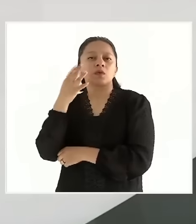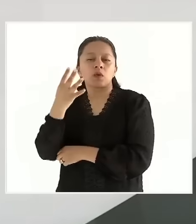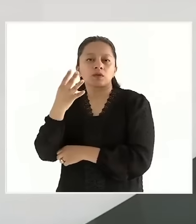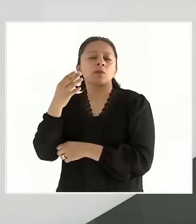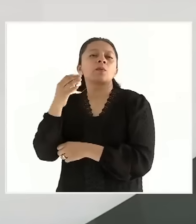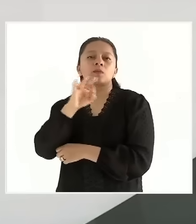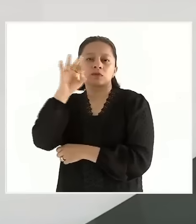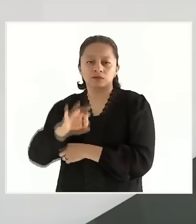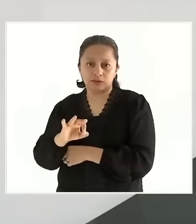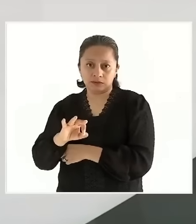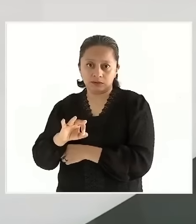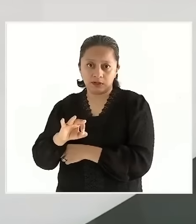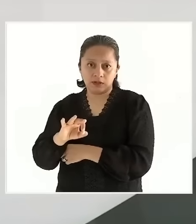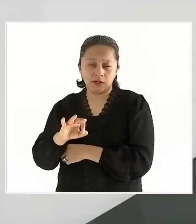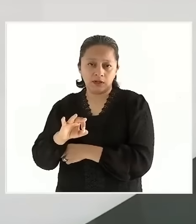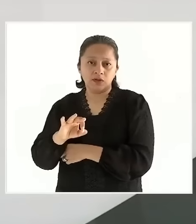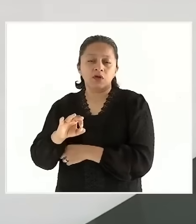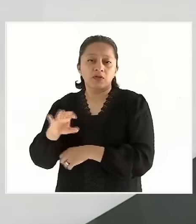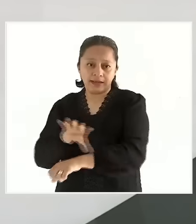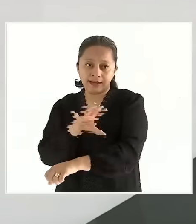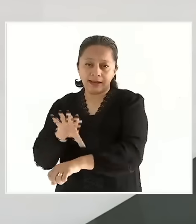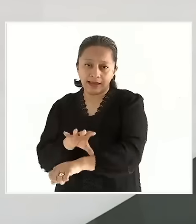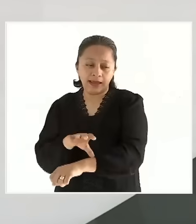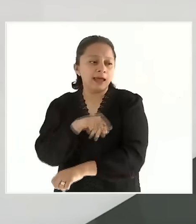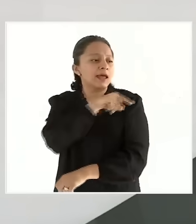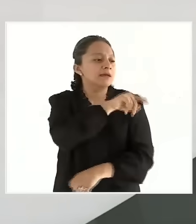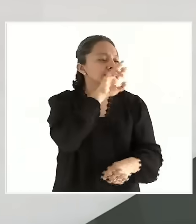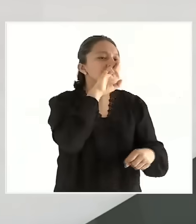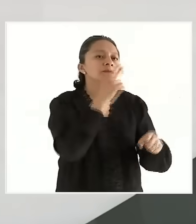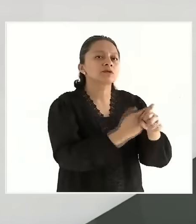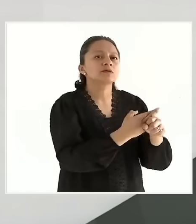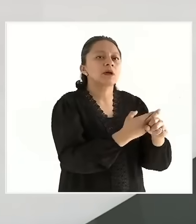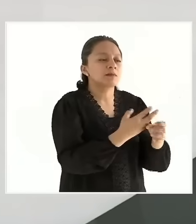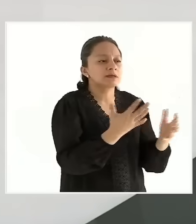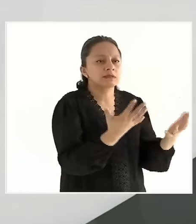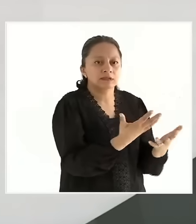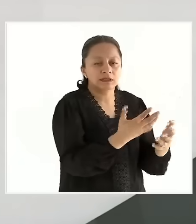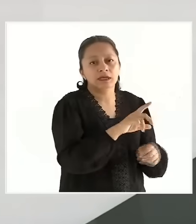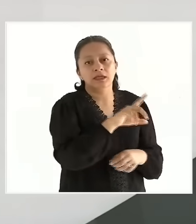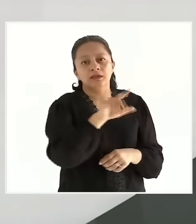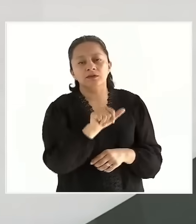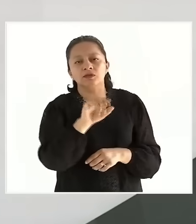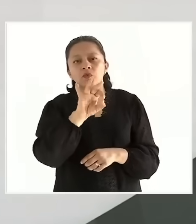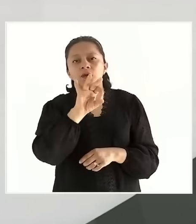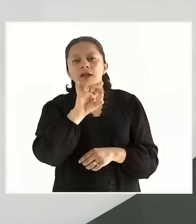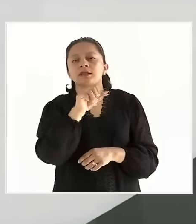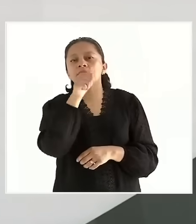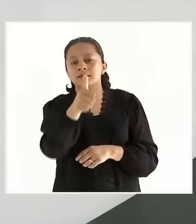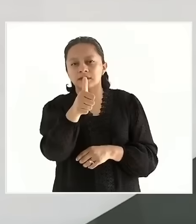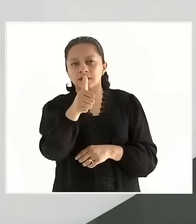debe ser generada por Comisión Federal de Electricidad y en todo caso 46% por los privados.